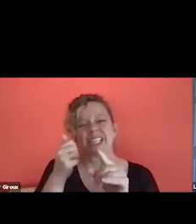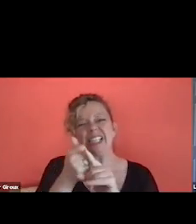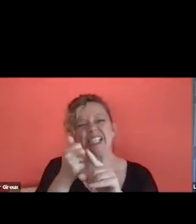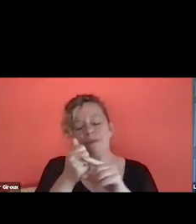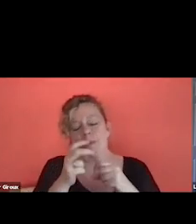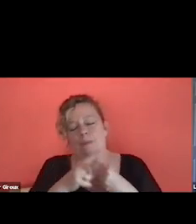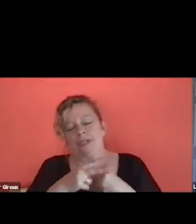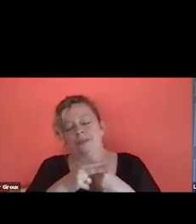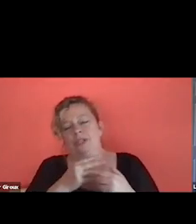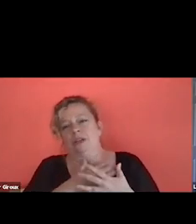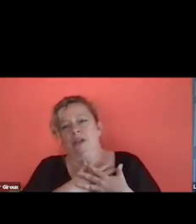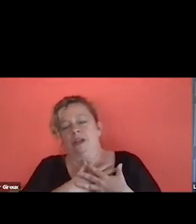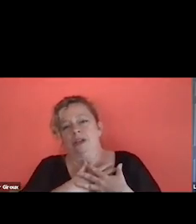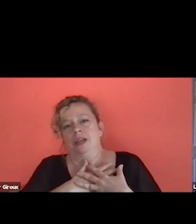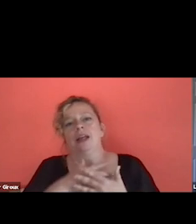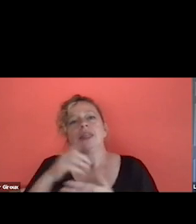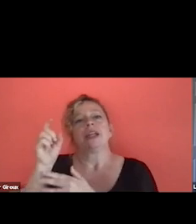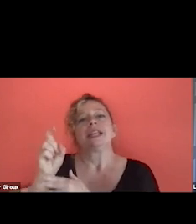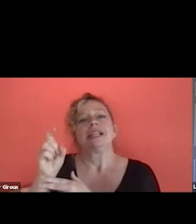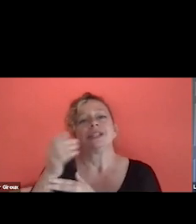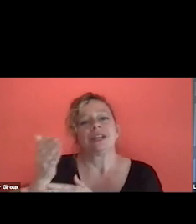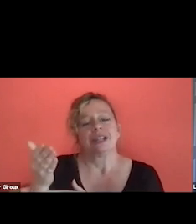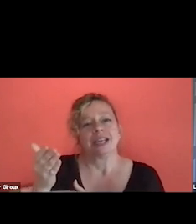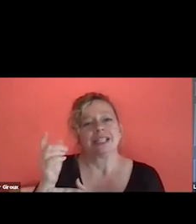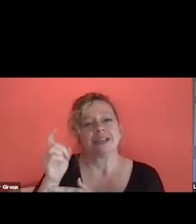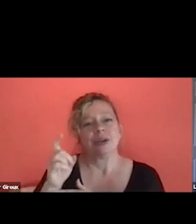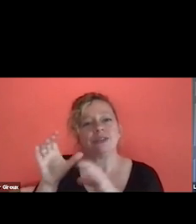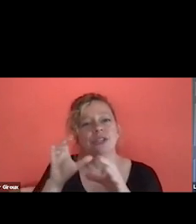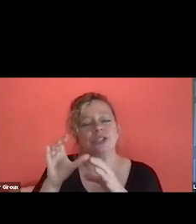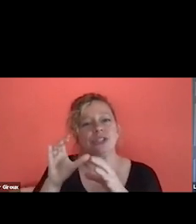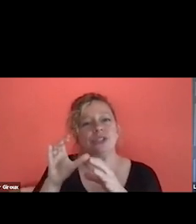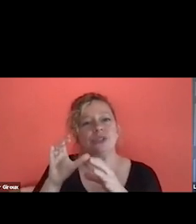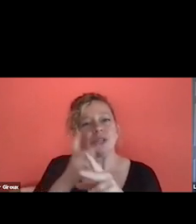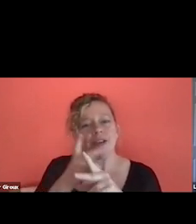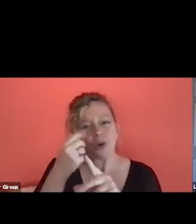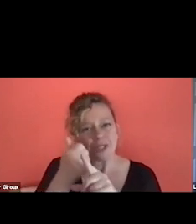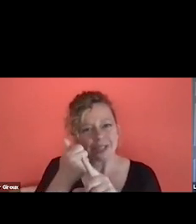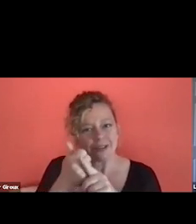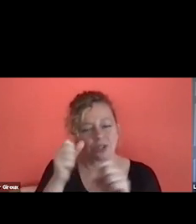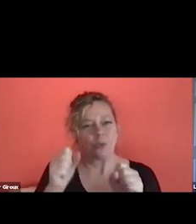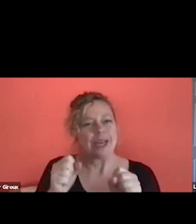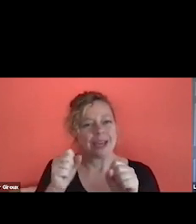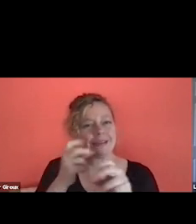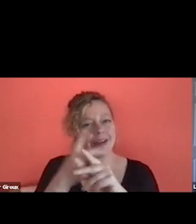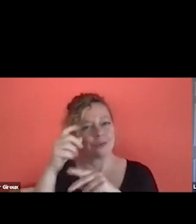y las cosas necesarias que tenemos que hacer para cuidarnos a nosotros mismos para que podamos cuidar a los demás.